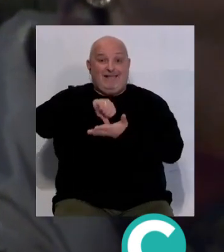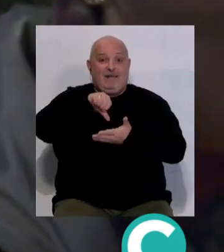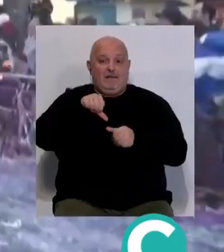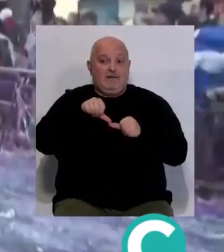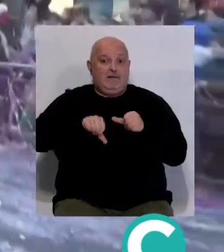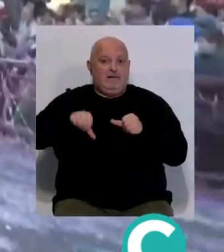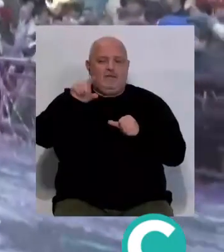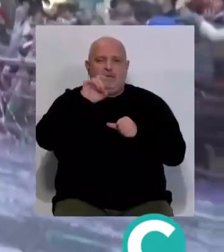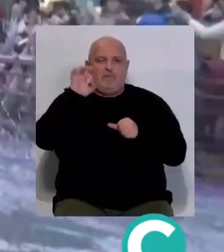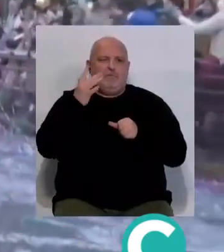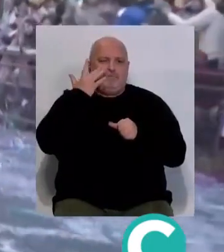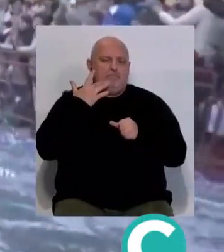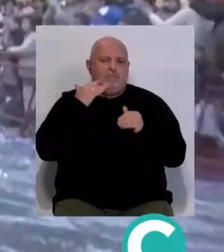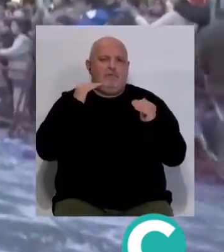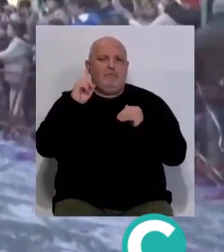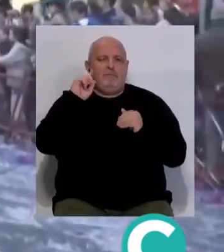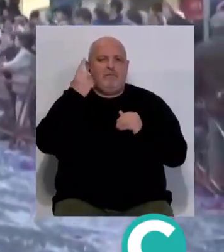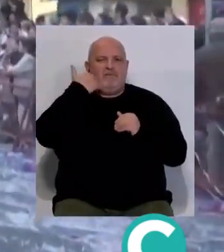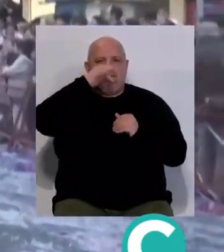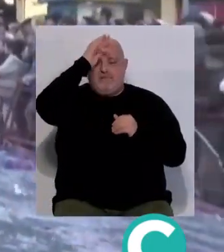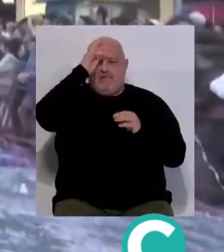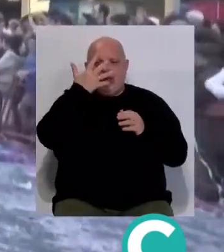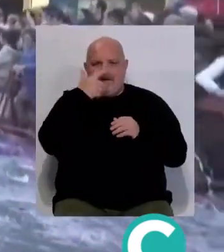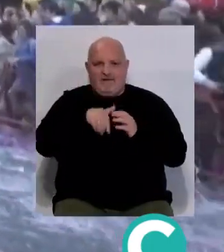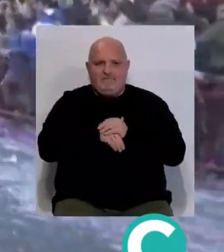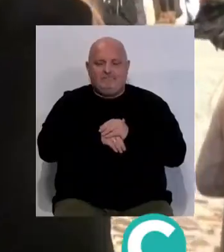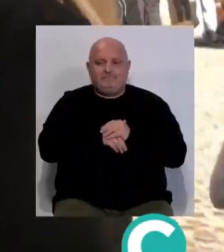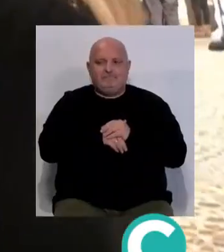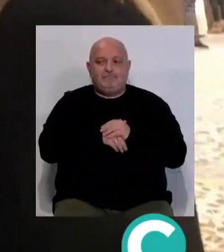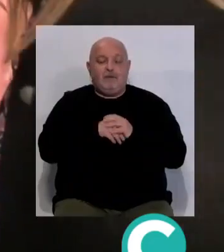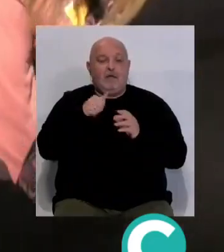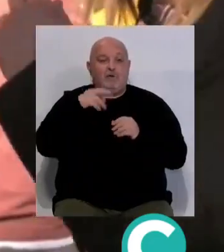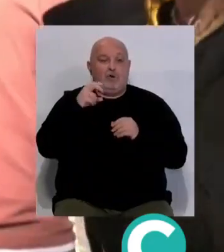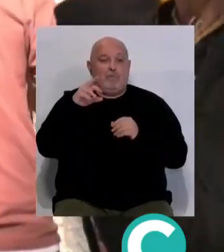será del 100% durante el primer fin de semana de carnaval Antonio de María ha asegurado que está